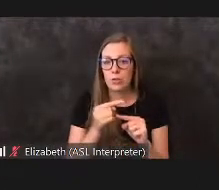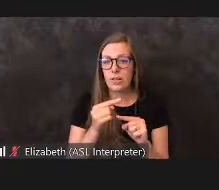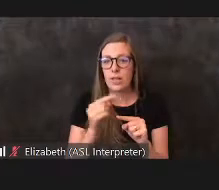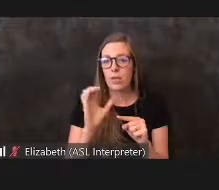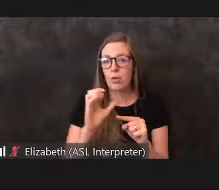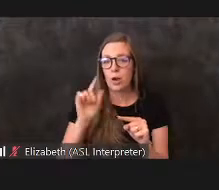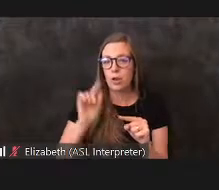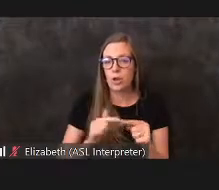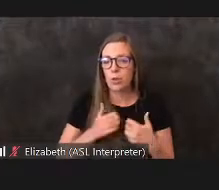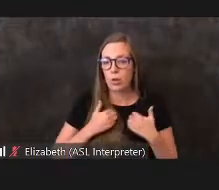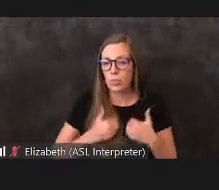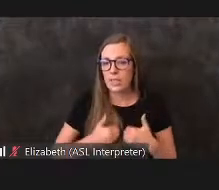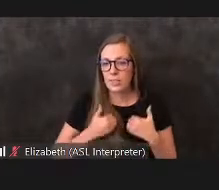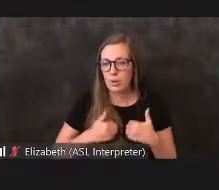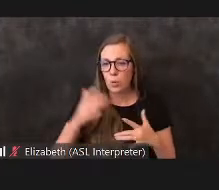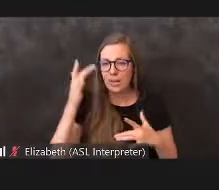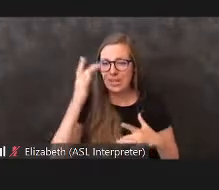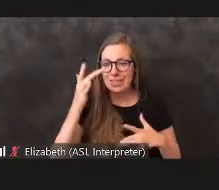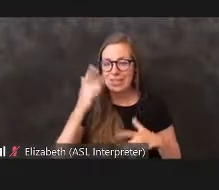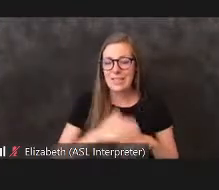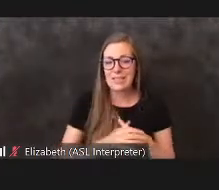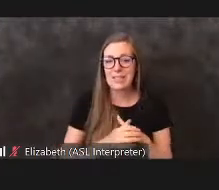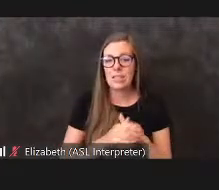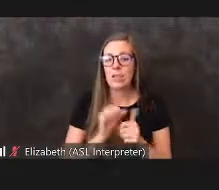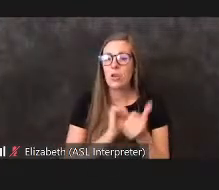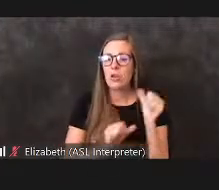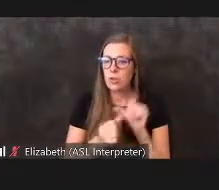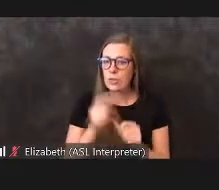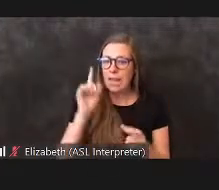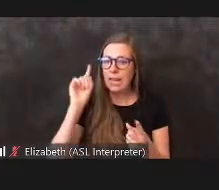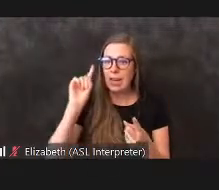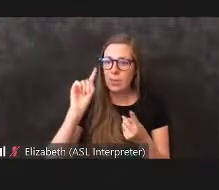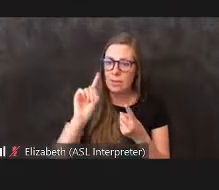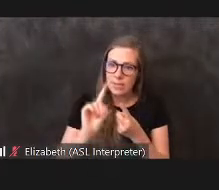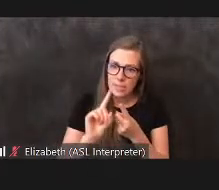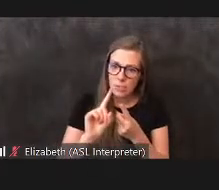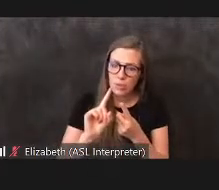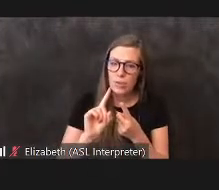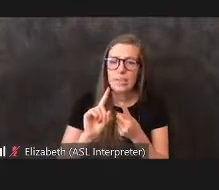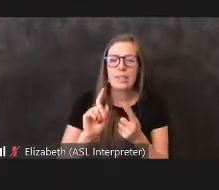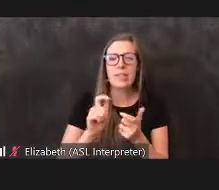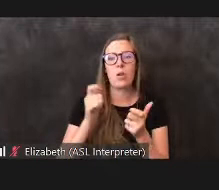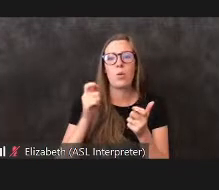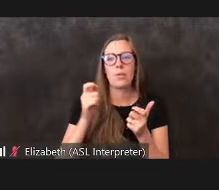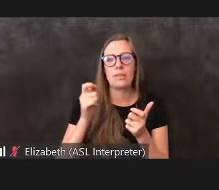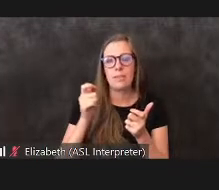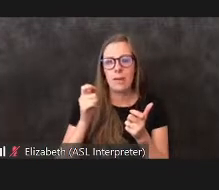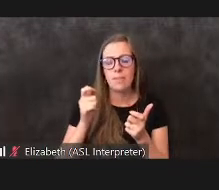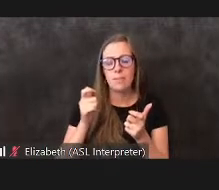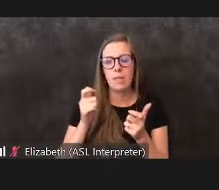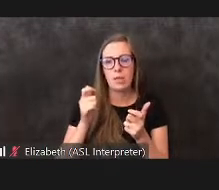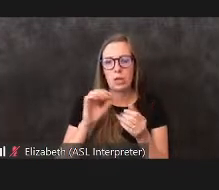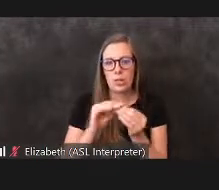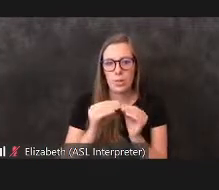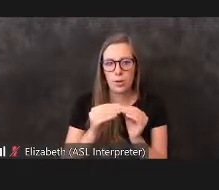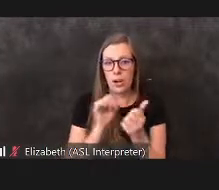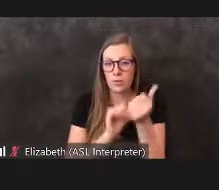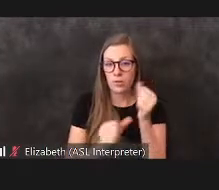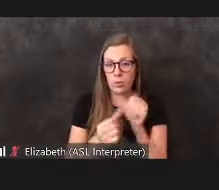Sin intención o padecimientos crónicos de respirase dentro de lo que es de lo más esperado de suicidios.